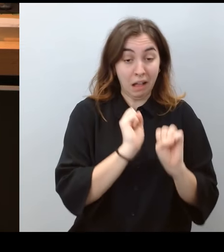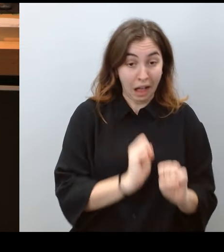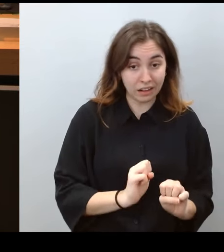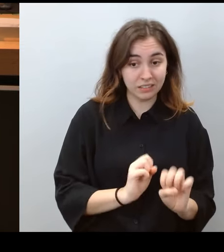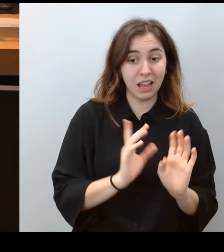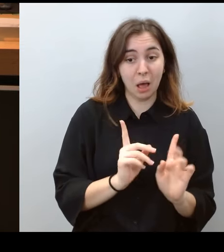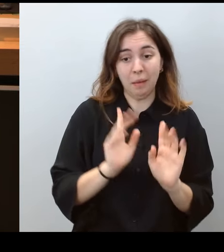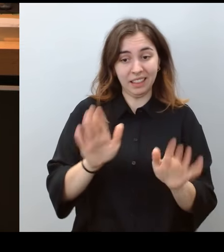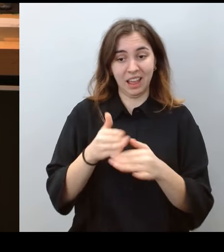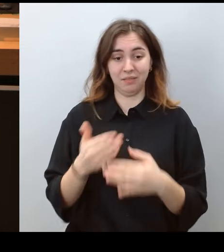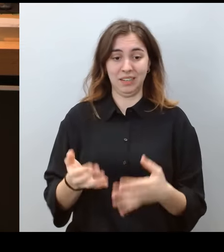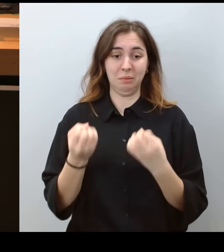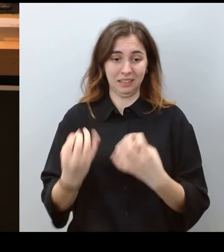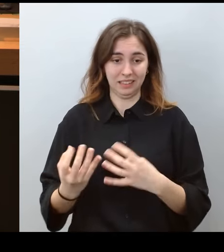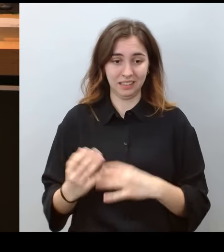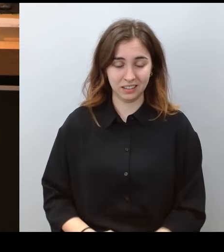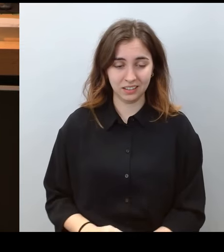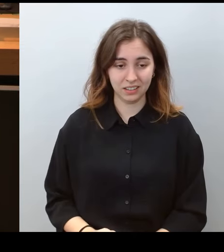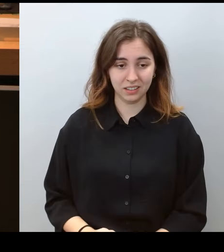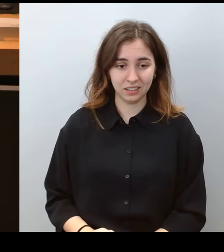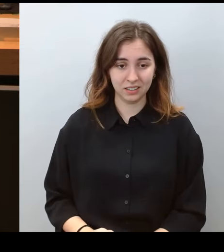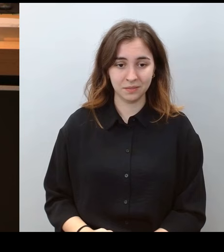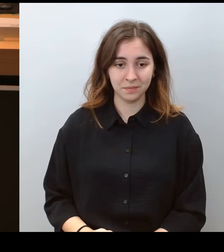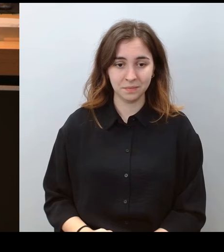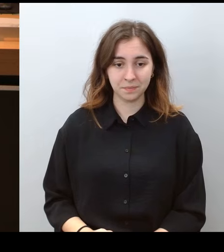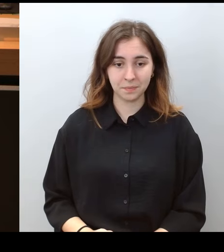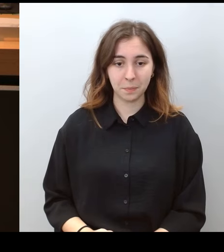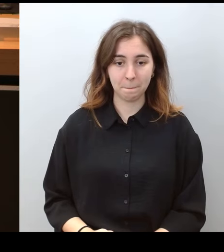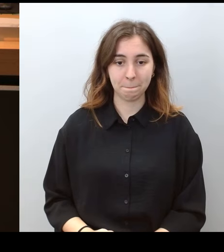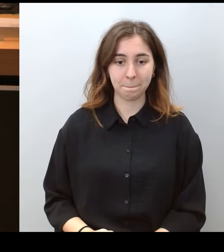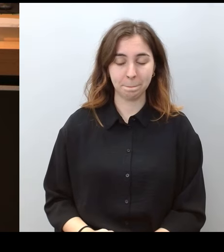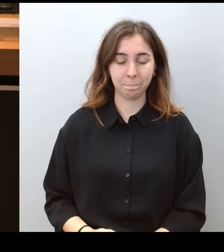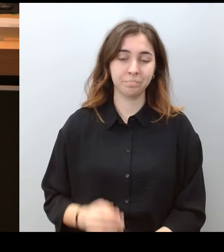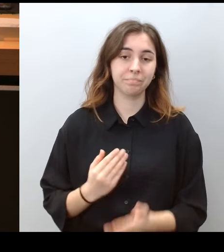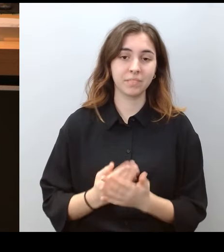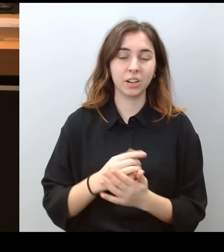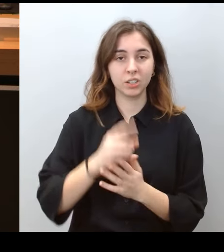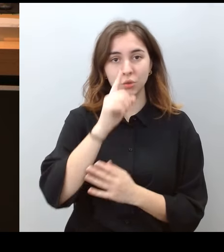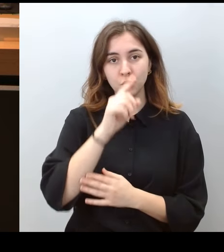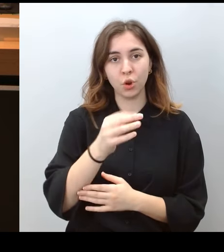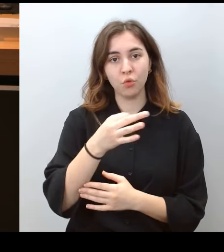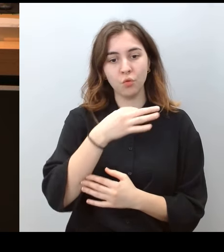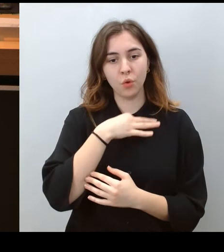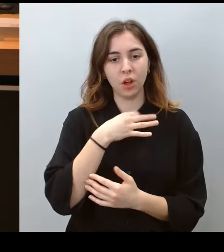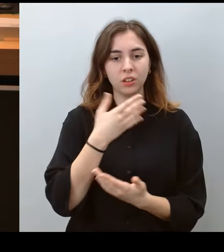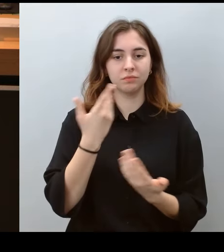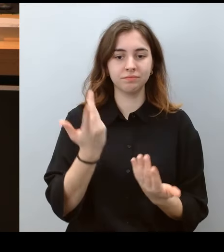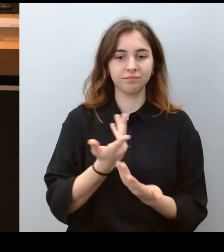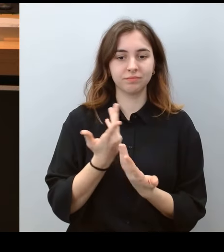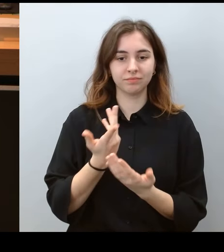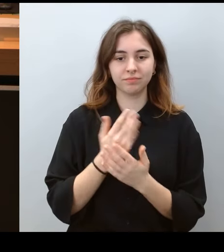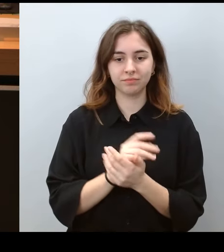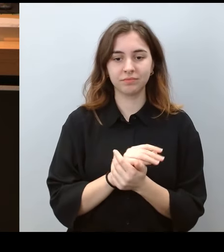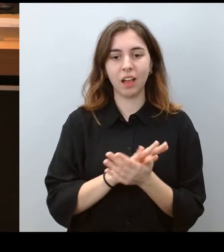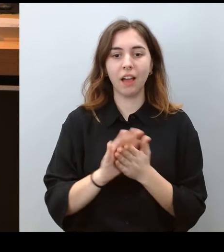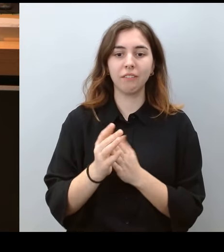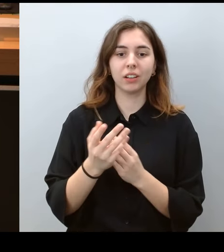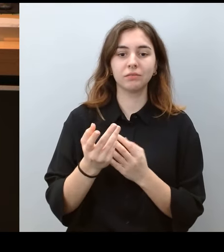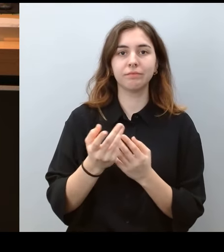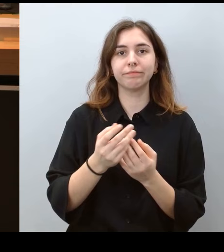Statt uns nun nur mit sich selbst reinwaschen, den parlamentarischen Initiativen und Wortbeiträgen zu beschäftigen